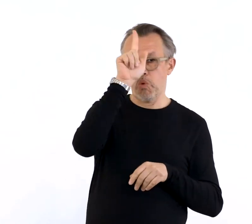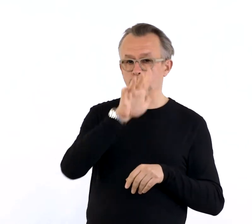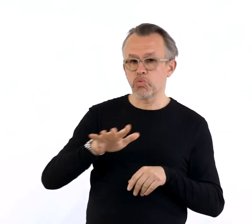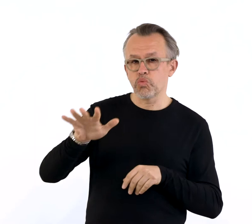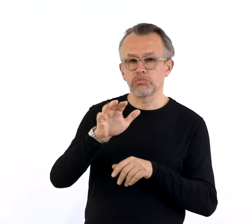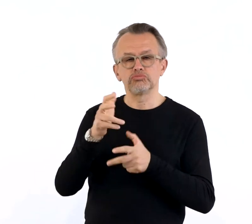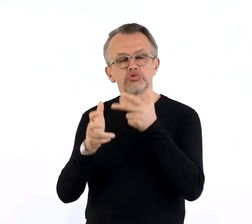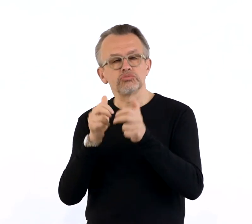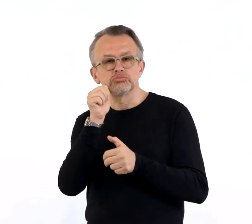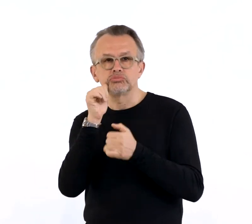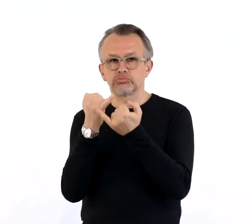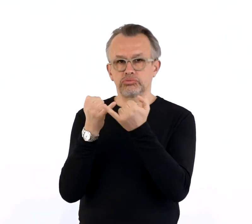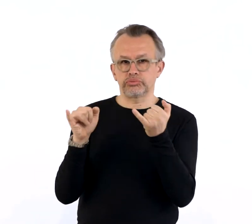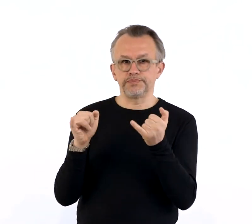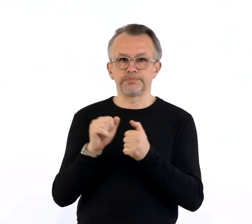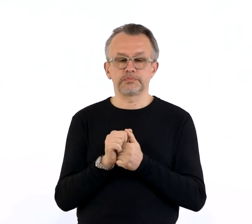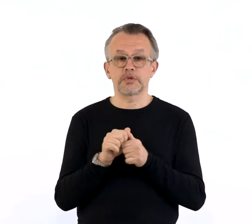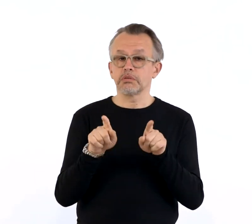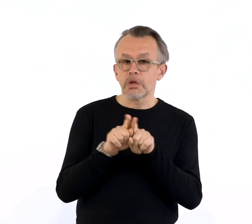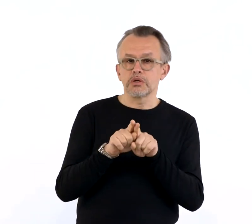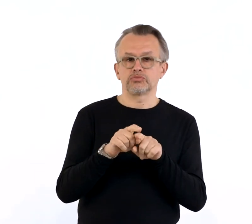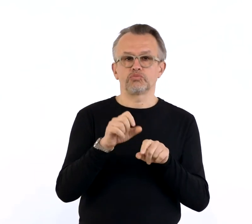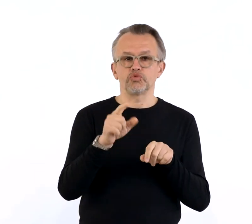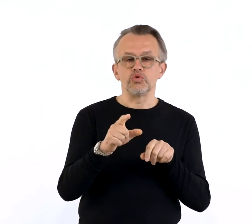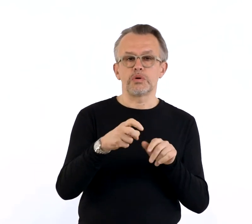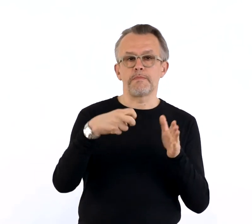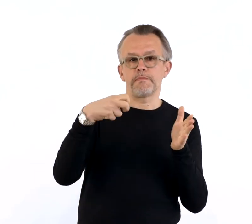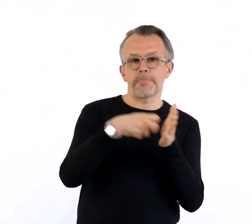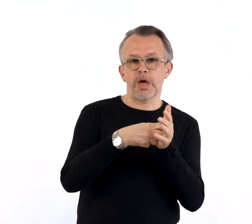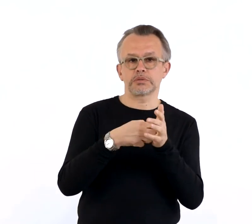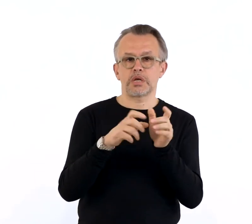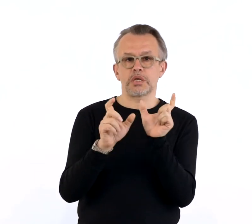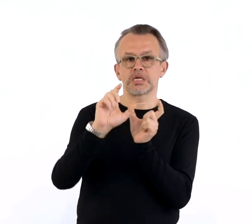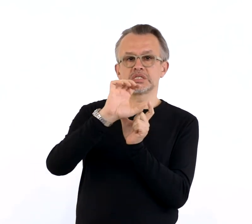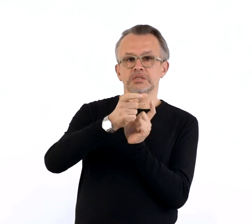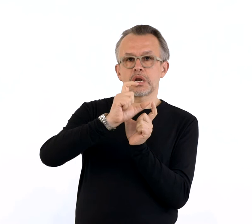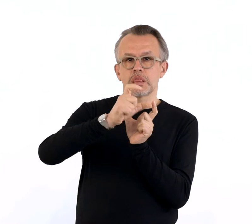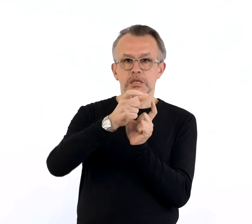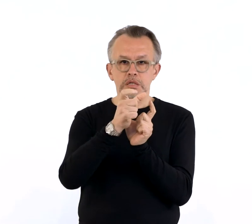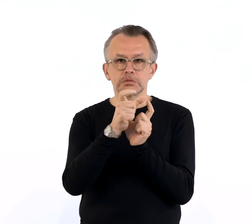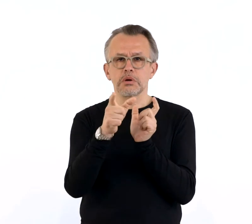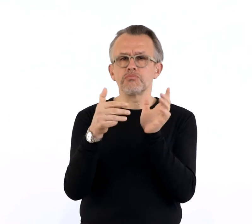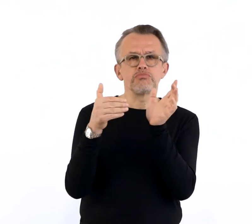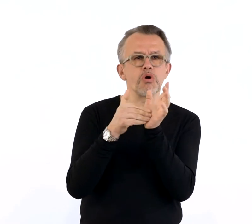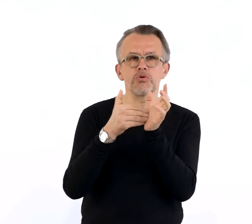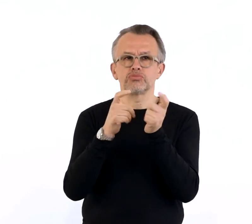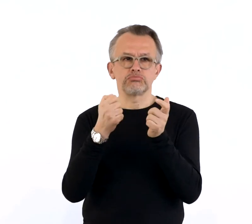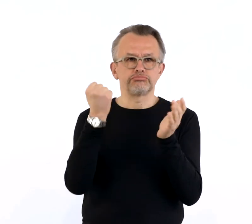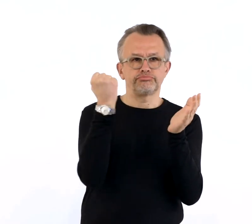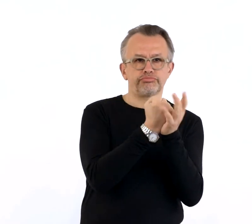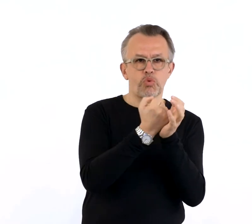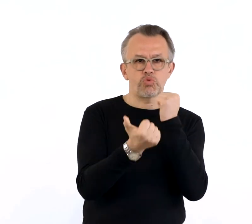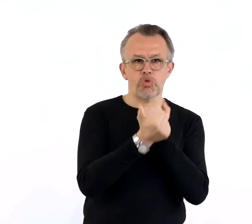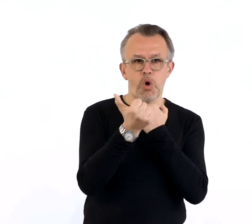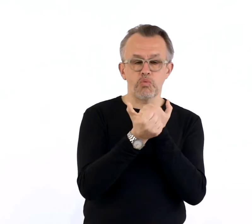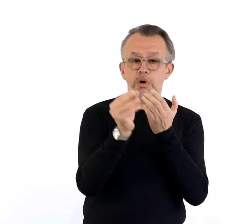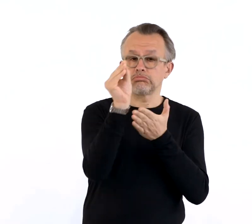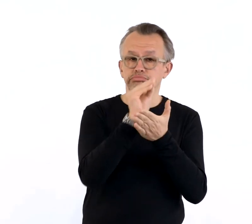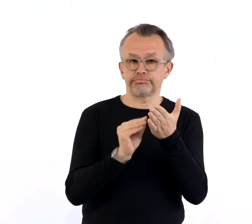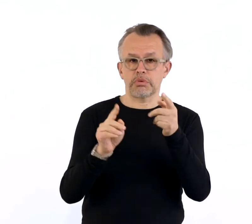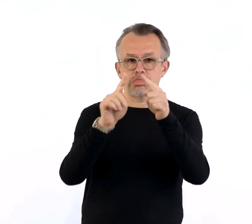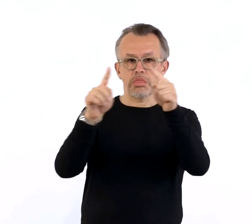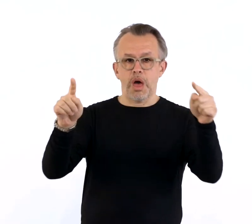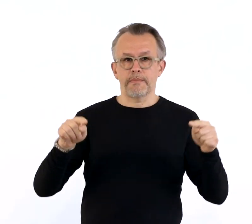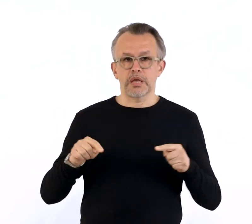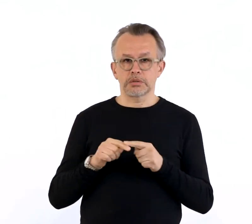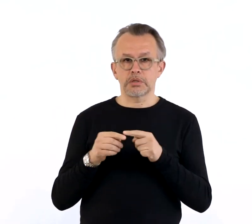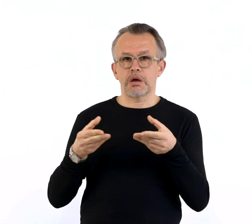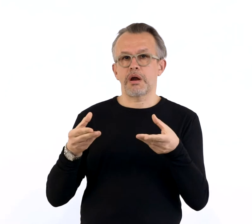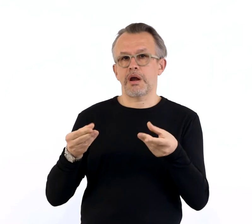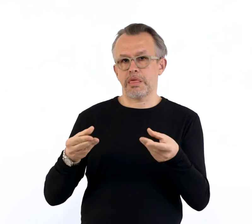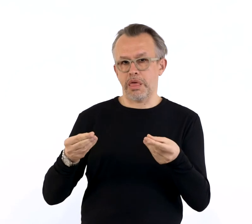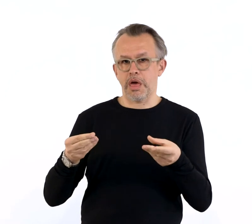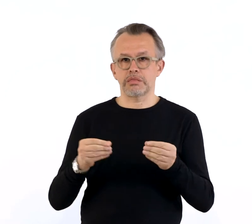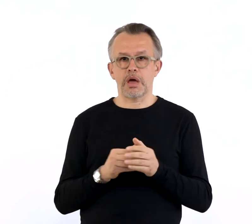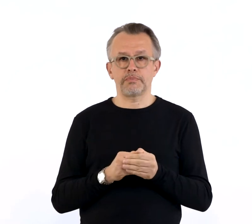oraz ludzi wykonujących codzienne czynności; także małe, cylindryczne pieczęcie służące do pieczętowania dokumentów spisywanych na glinianych tabliczkach.